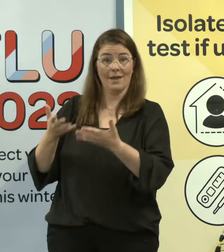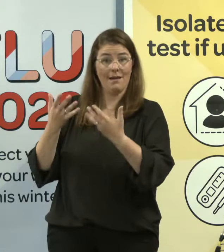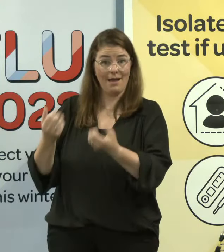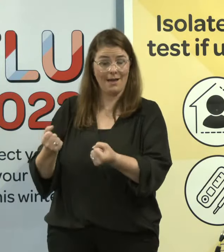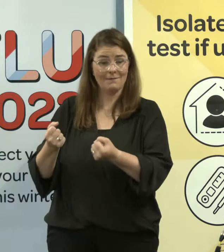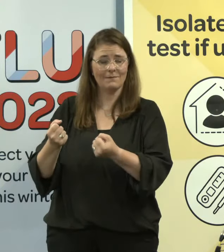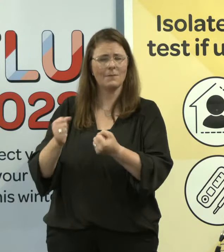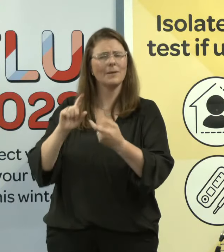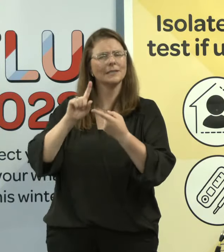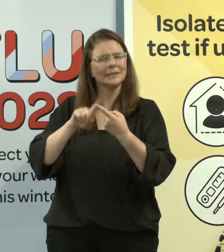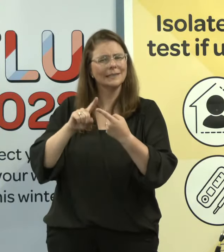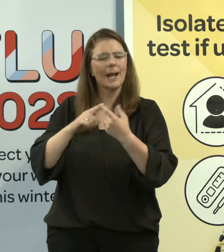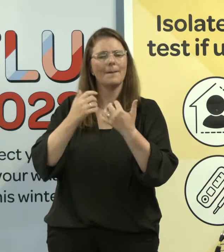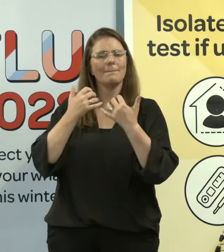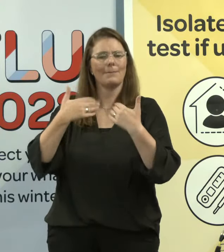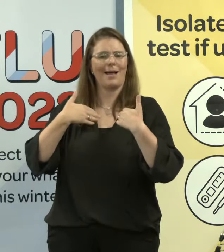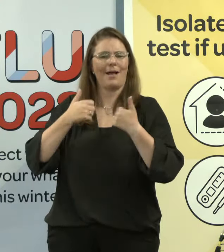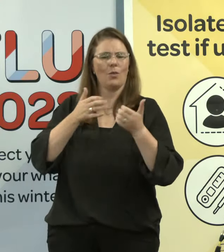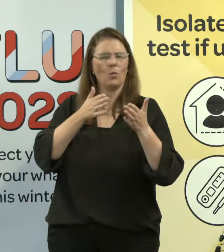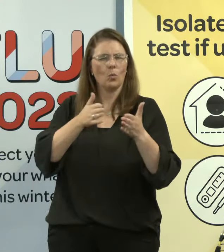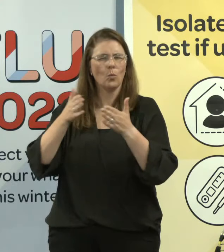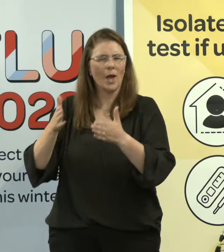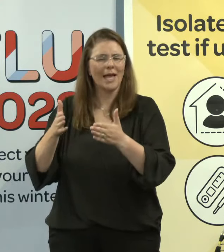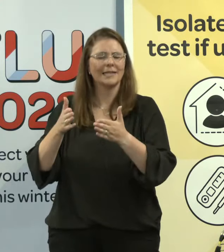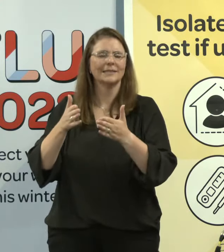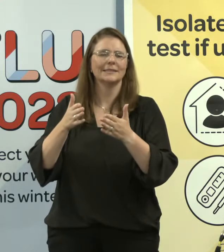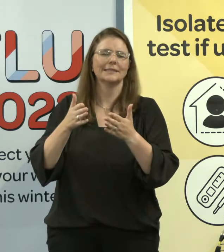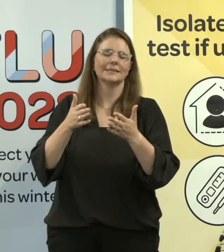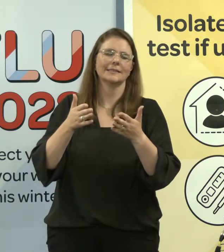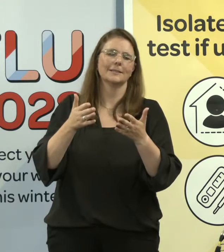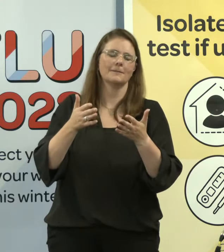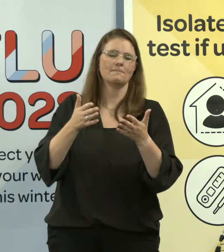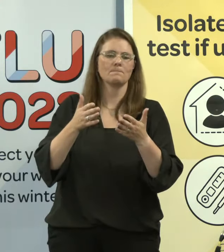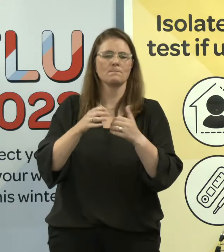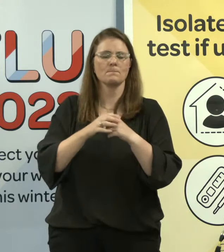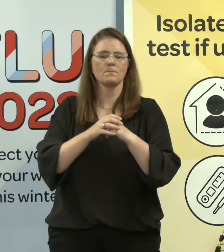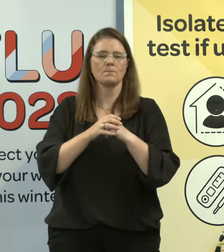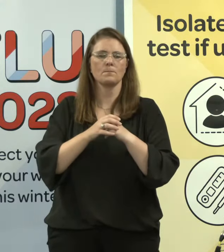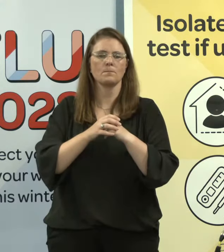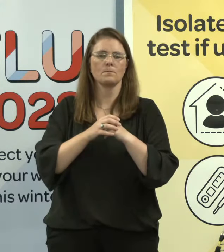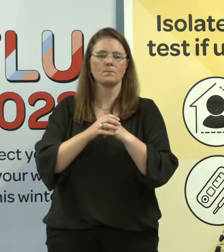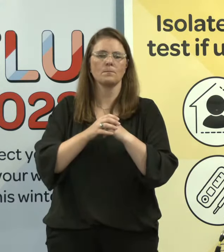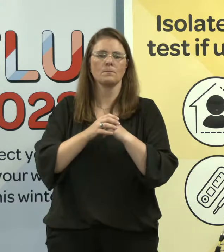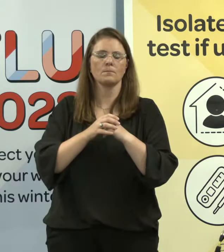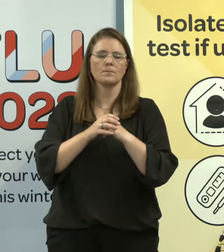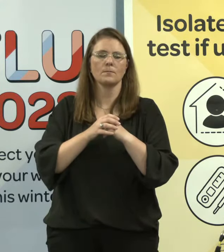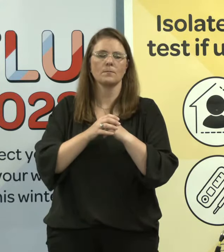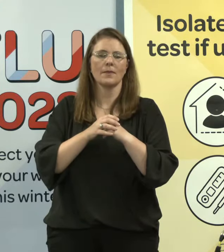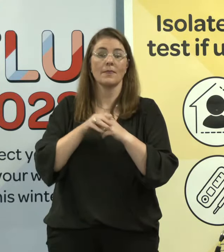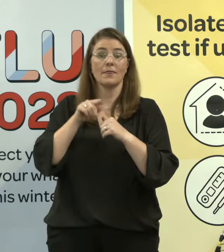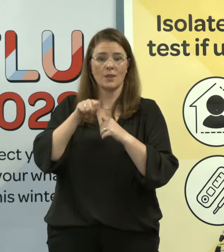te taupori tino werohia. A